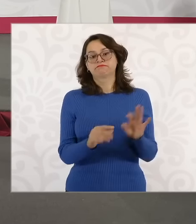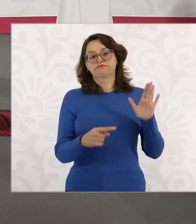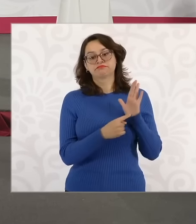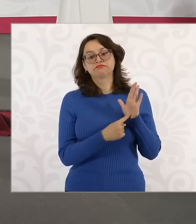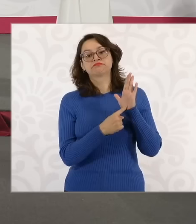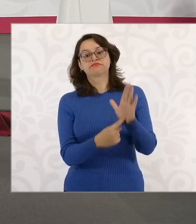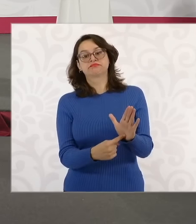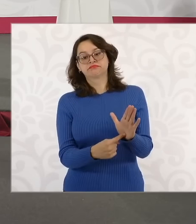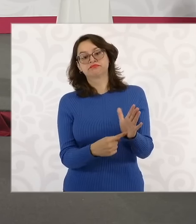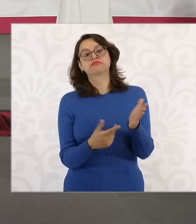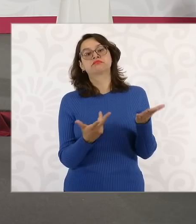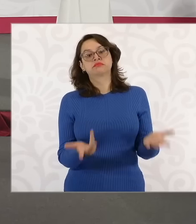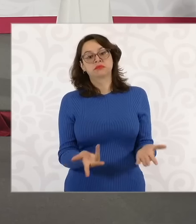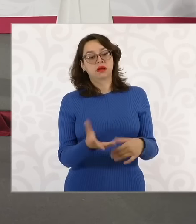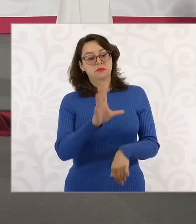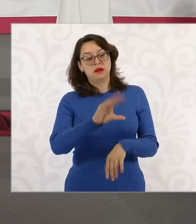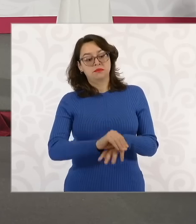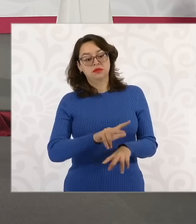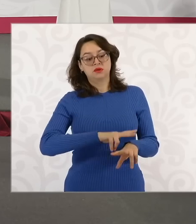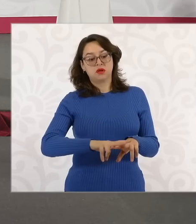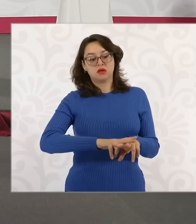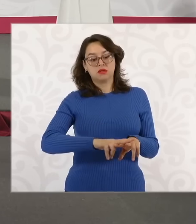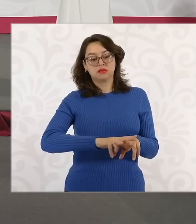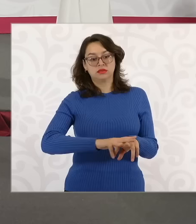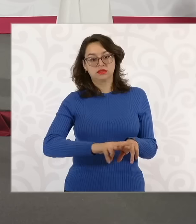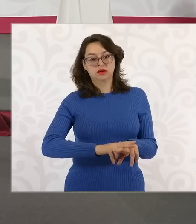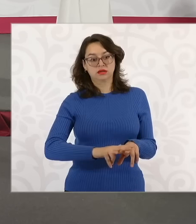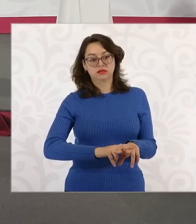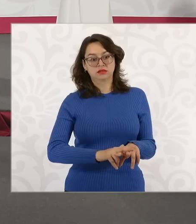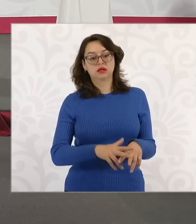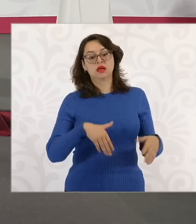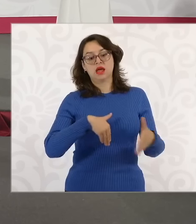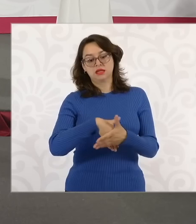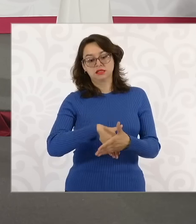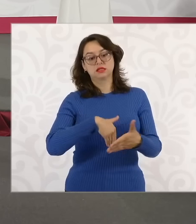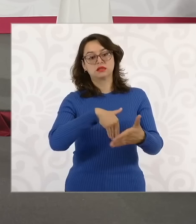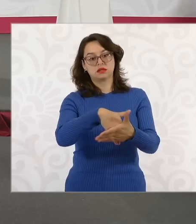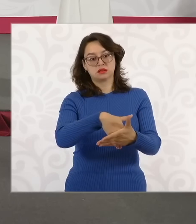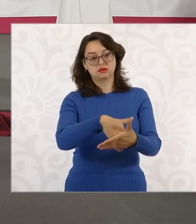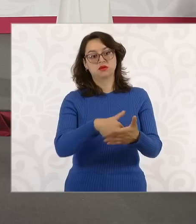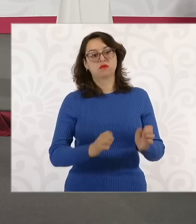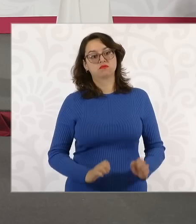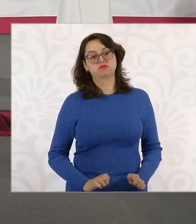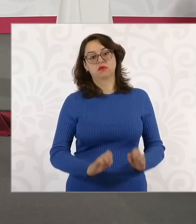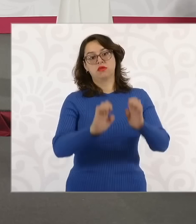vía se establece tanto para las propias vías, las estaciones e infraestructura complementaria